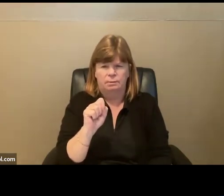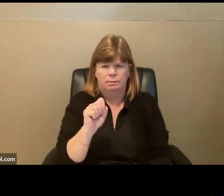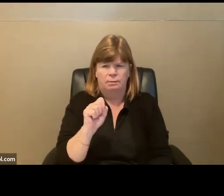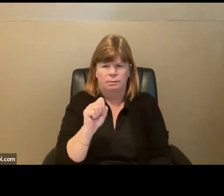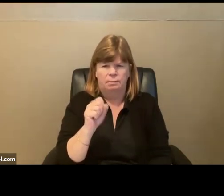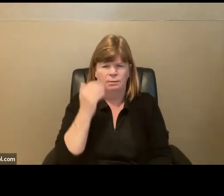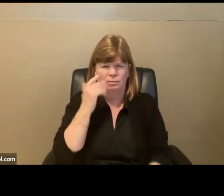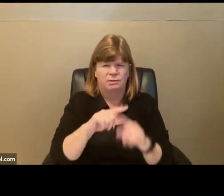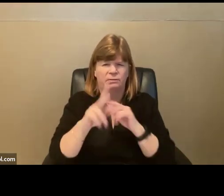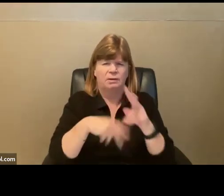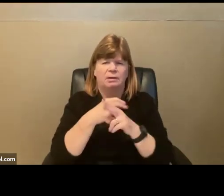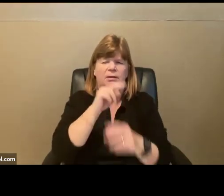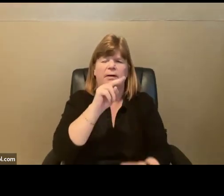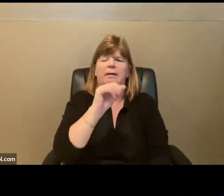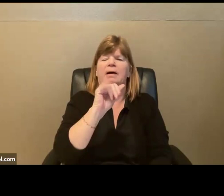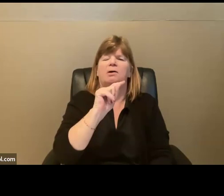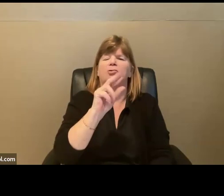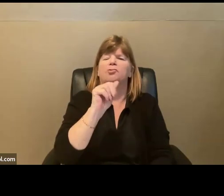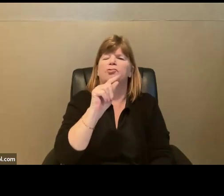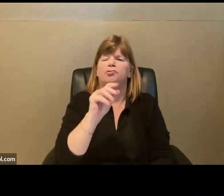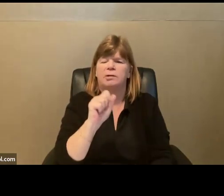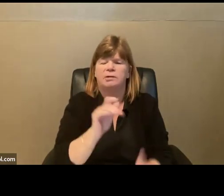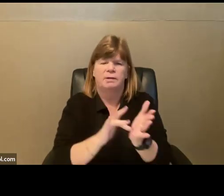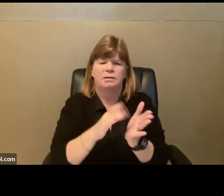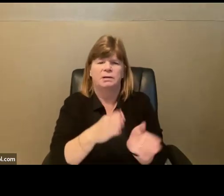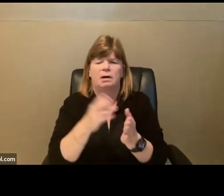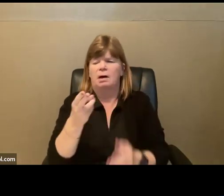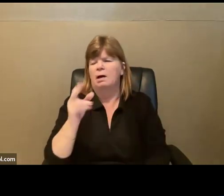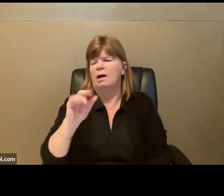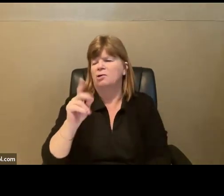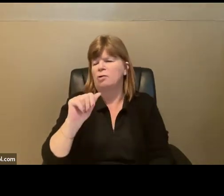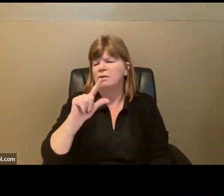diferentes medicamentos con nitratos. Está . Está el Labetalol.